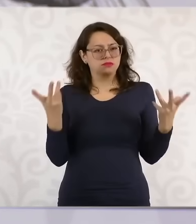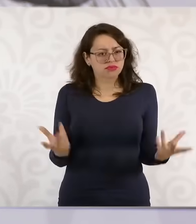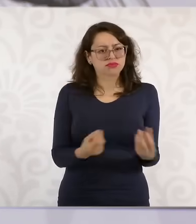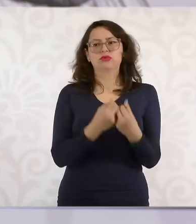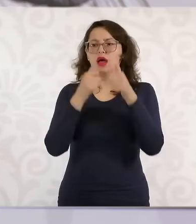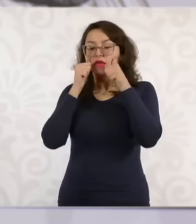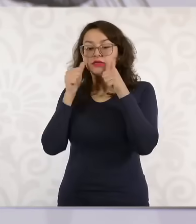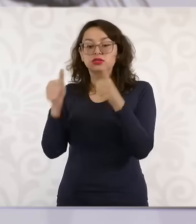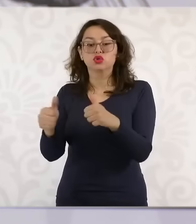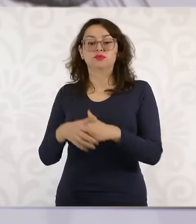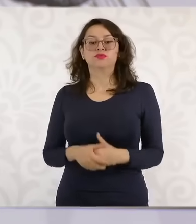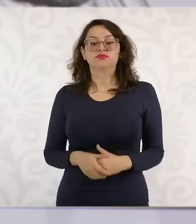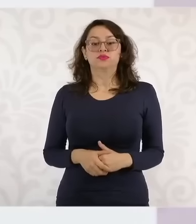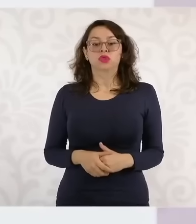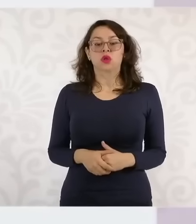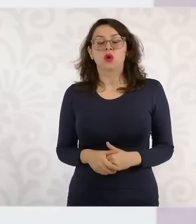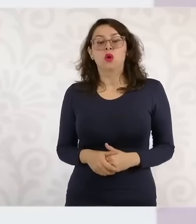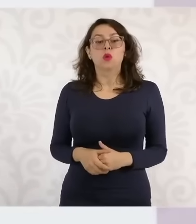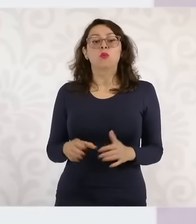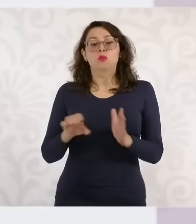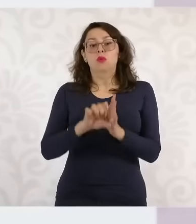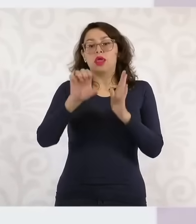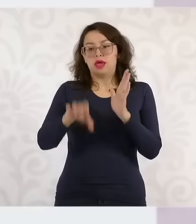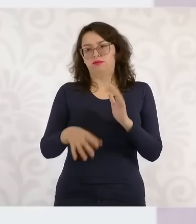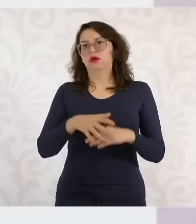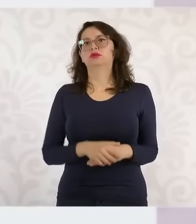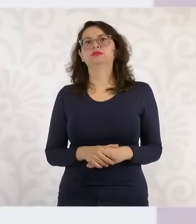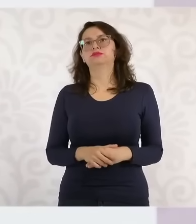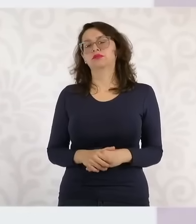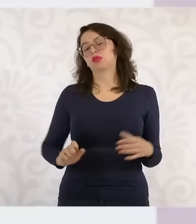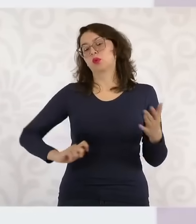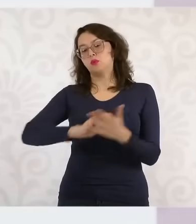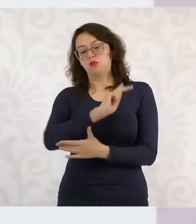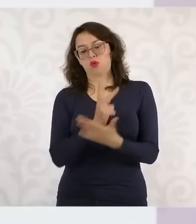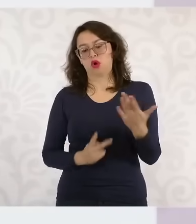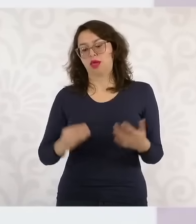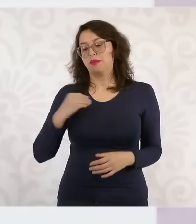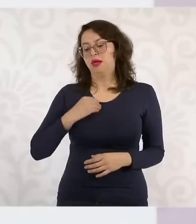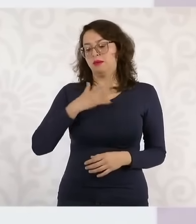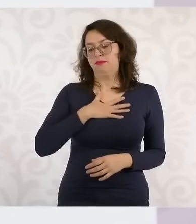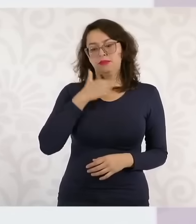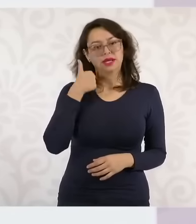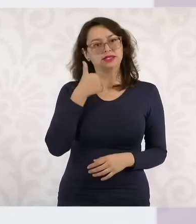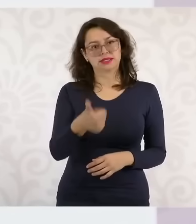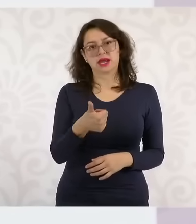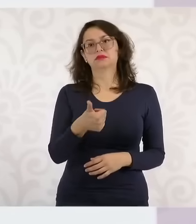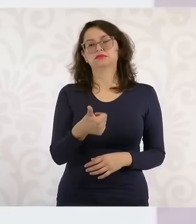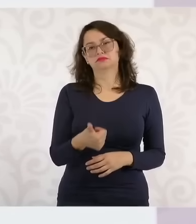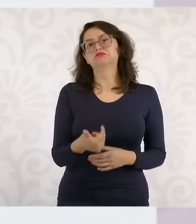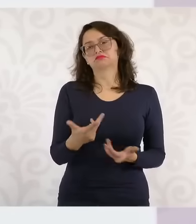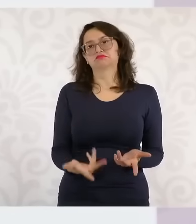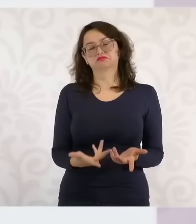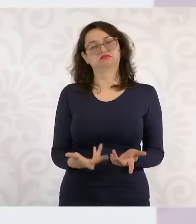ejemplo, todos los programas de bienestar. Ellos atienden en todo el territorio nacional, pues no